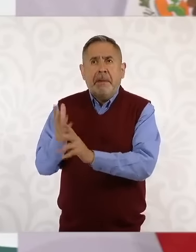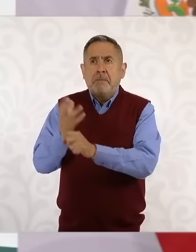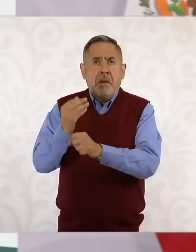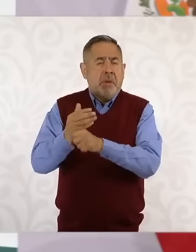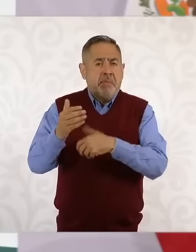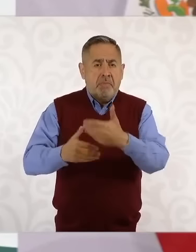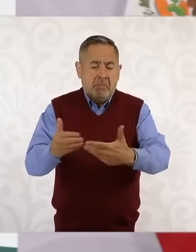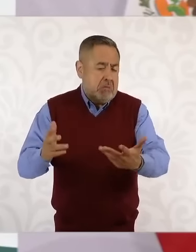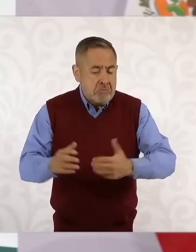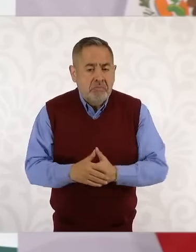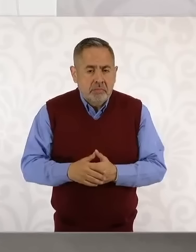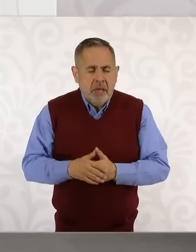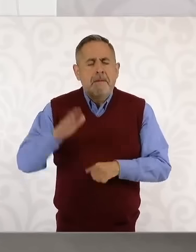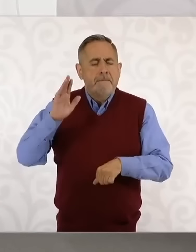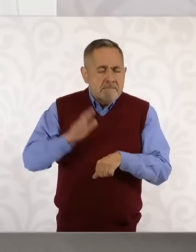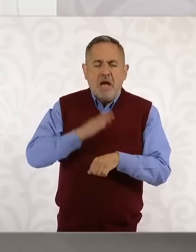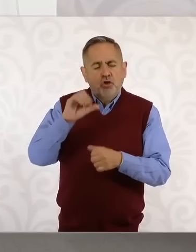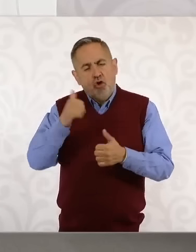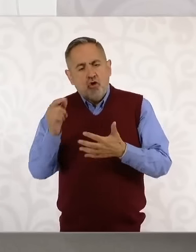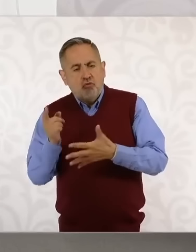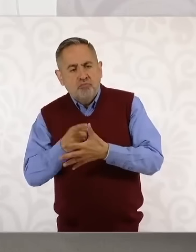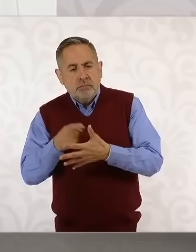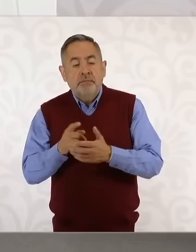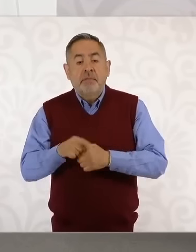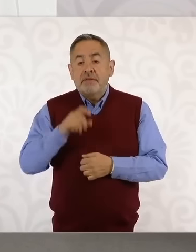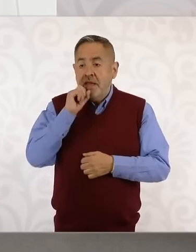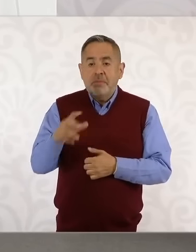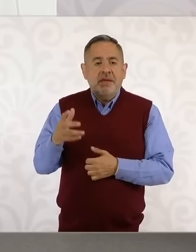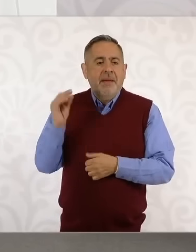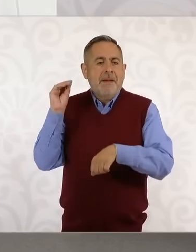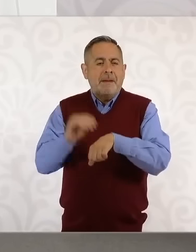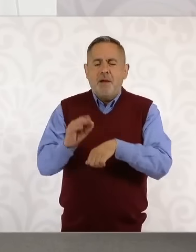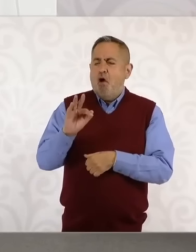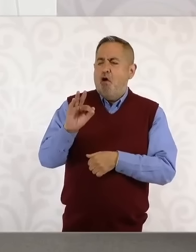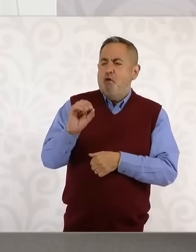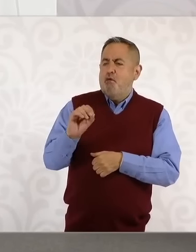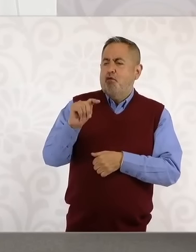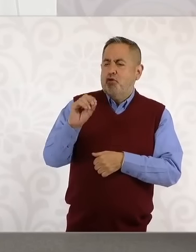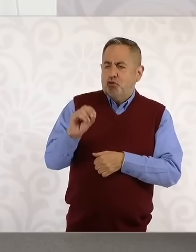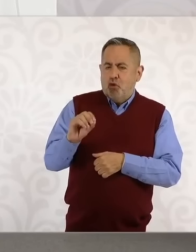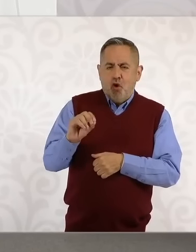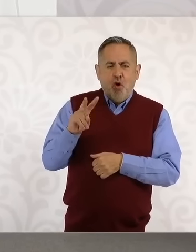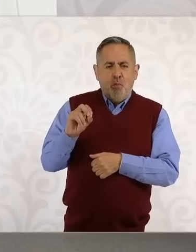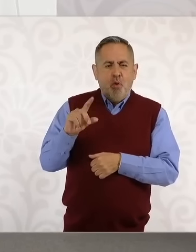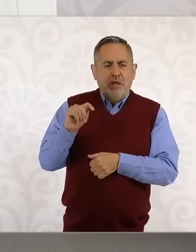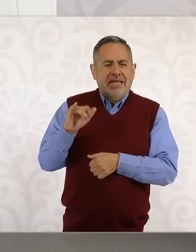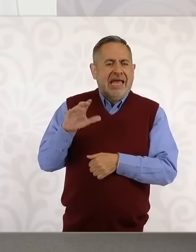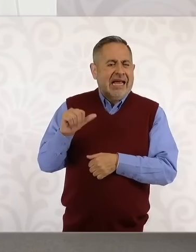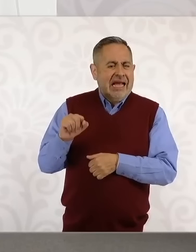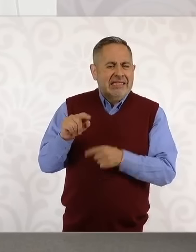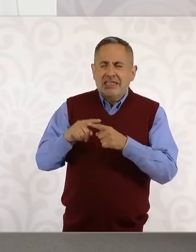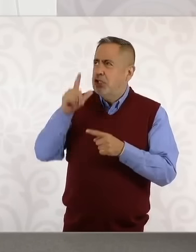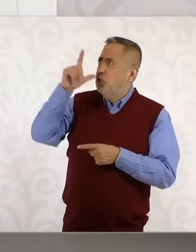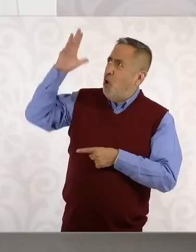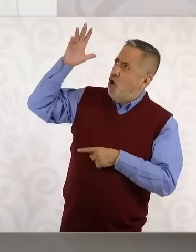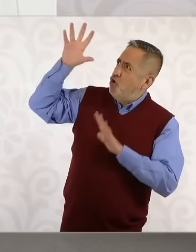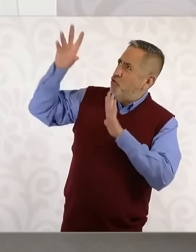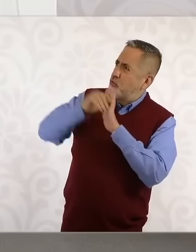a ser, Comisión Federal de Electricidad? va a ser plantas fotovoltaicas solares. ¿Cuáles son? Una,